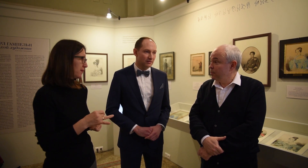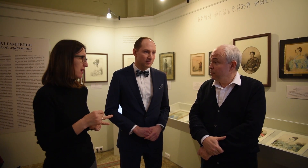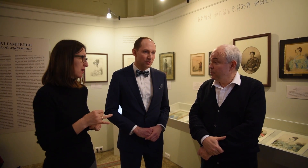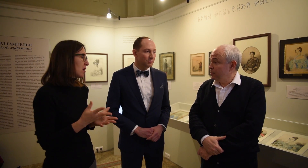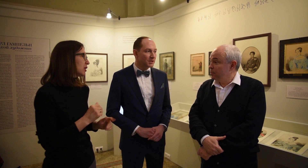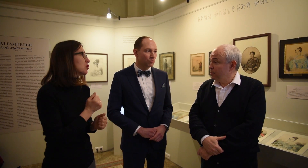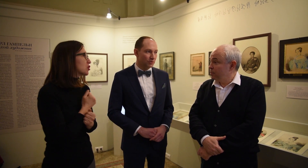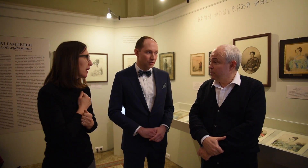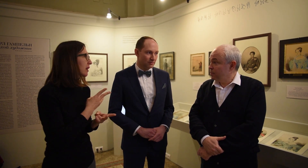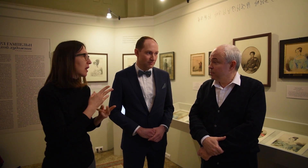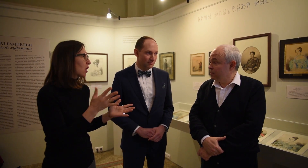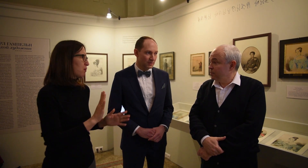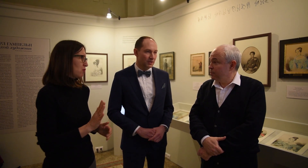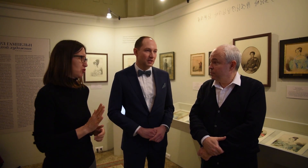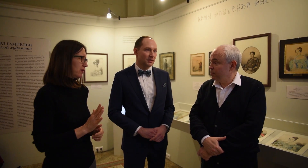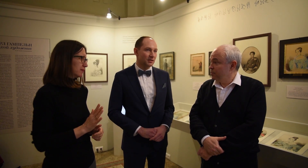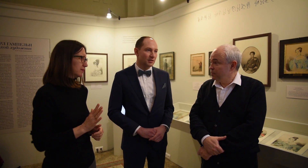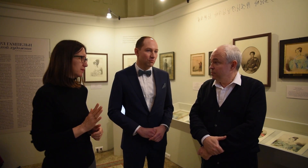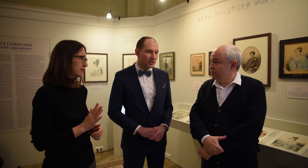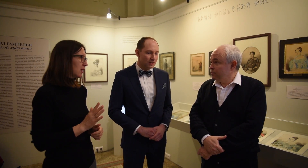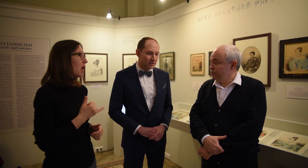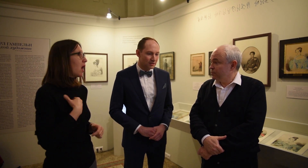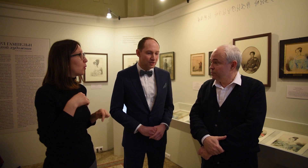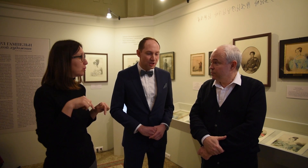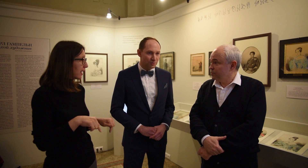К сожалению, не больше.